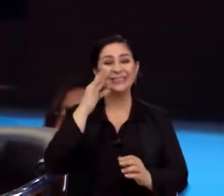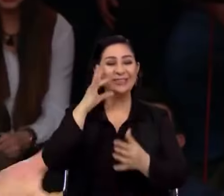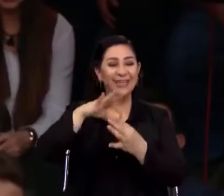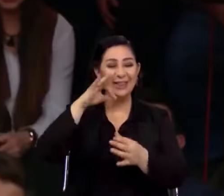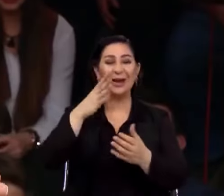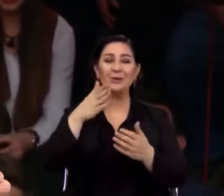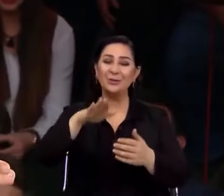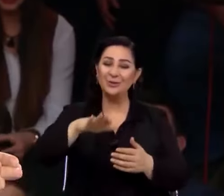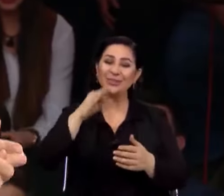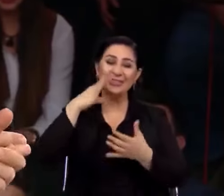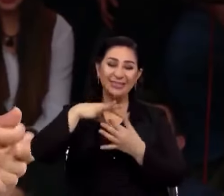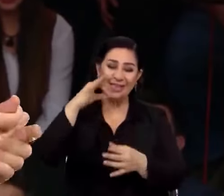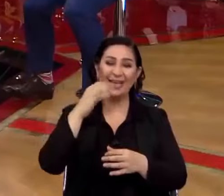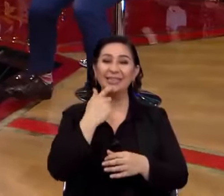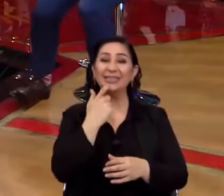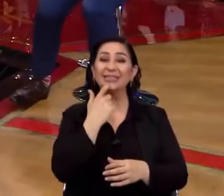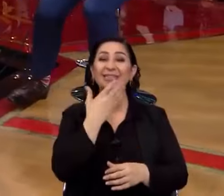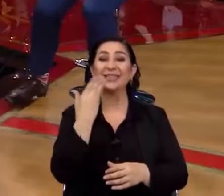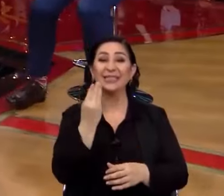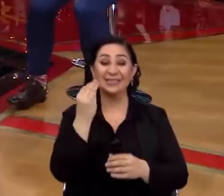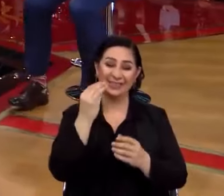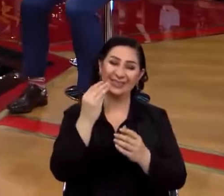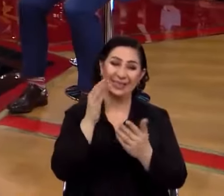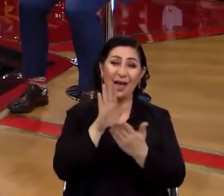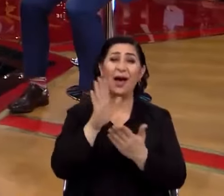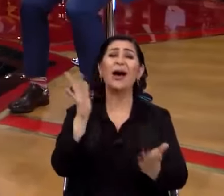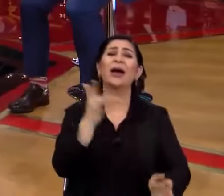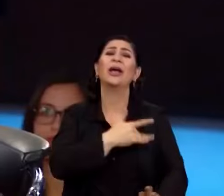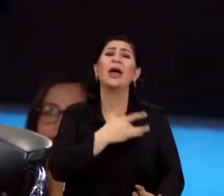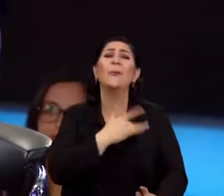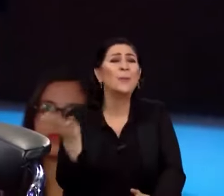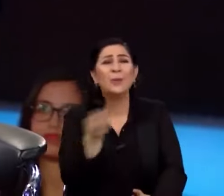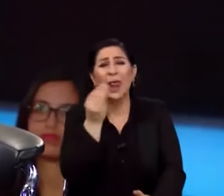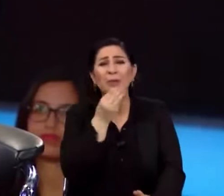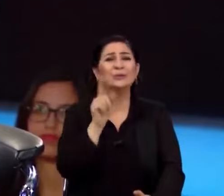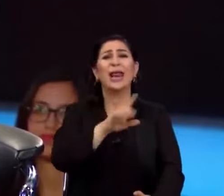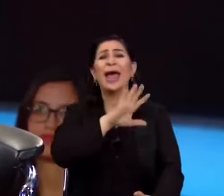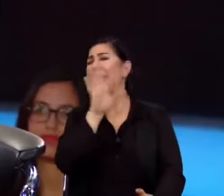ki Eee yaşı genç insanlar karşısında Ay kıyamam yiyerim Senin her yerini yerim